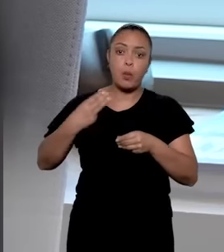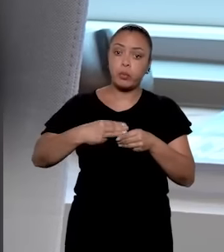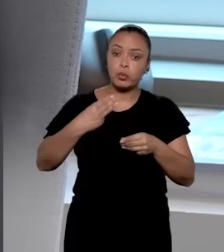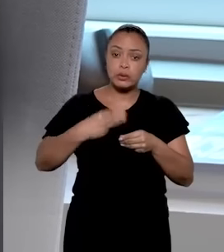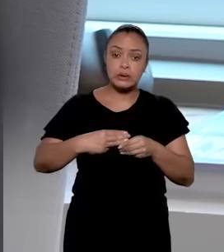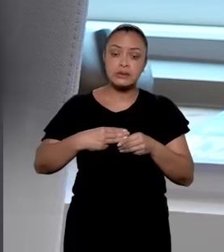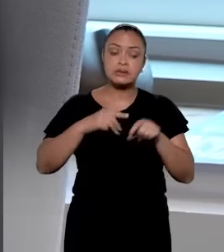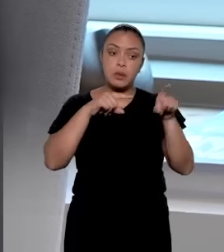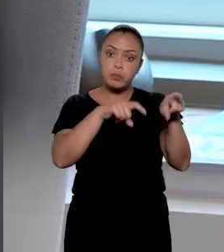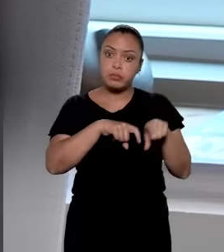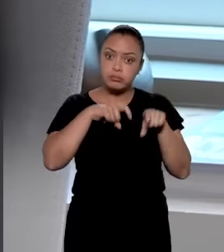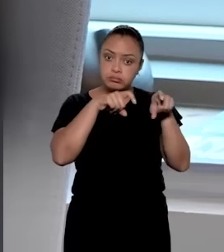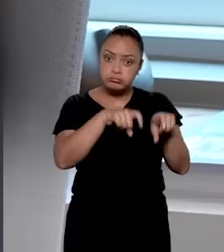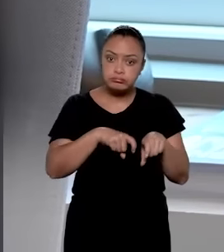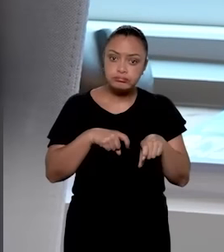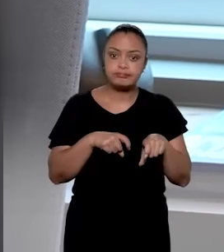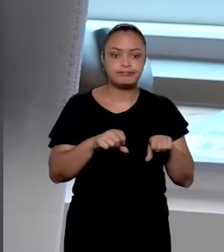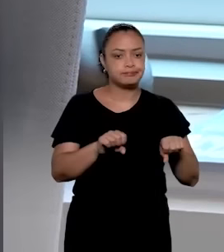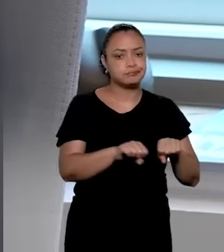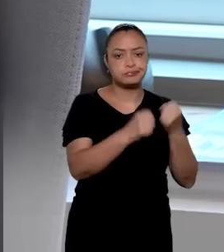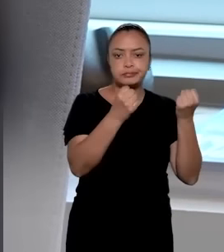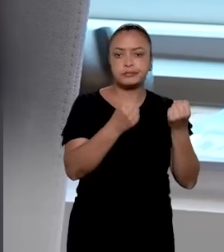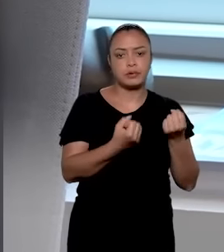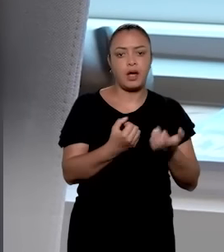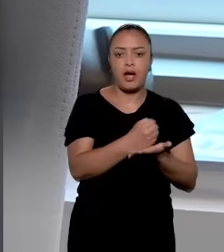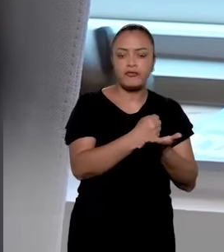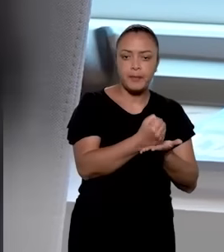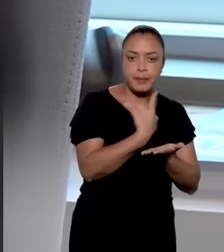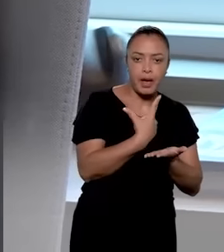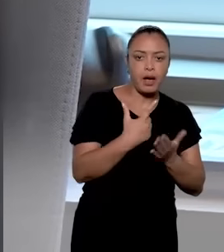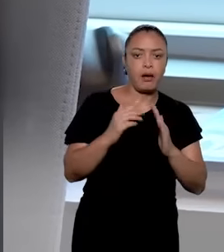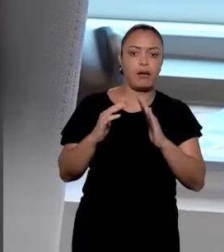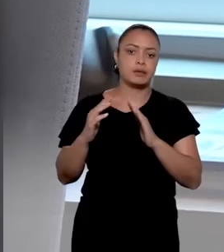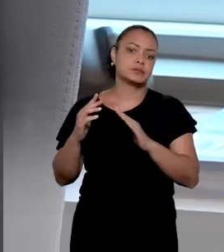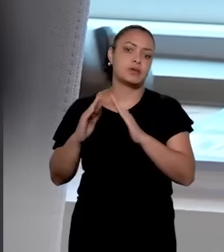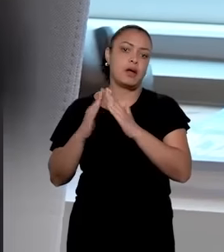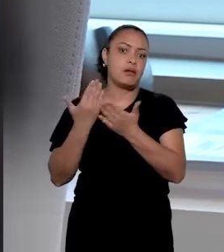município agrícola, quebrou... quebrou a farmácia, quebrou colégio, quebrou posto de gasolina,